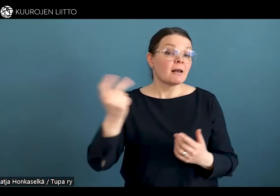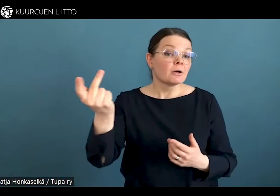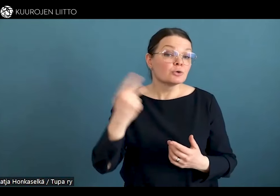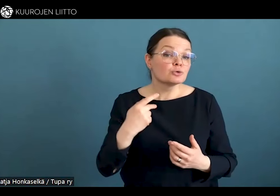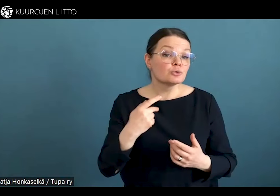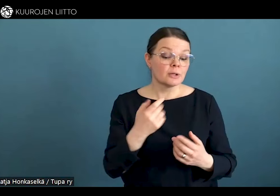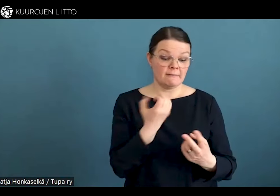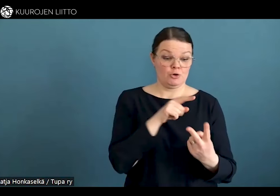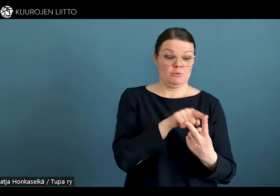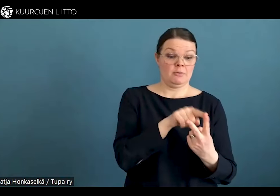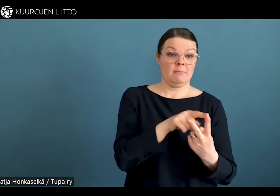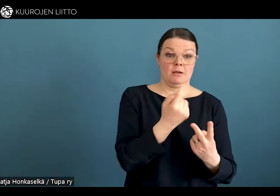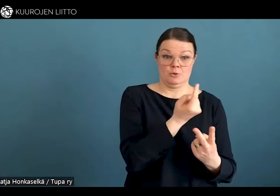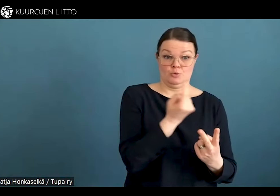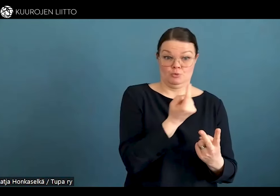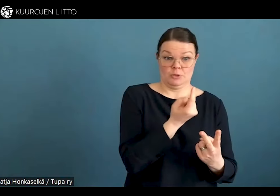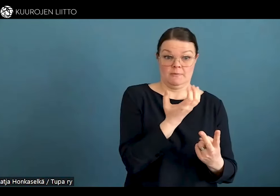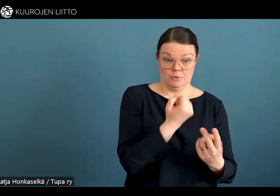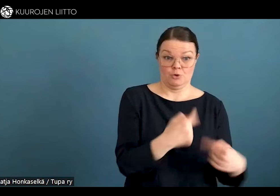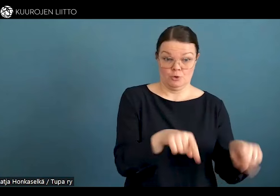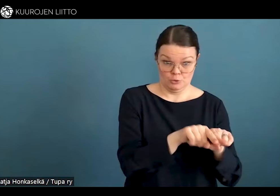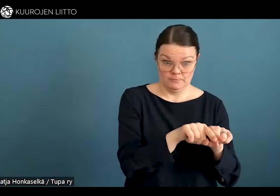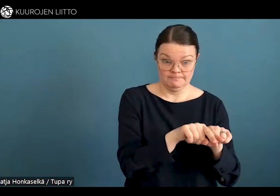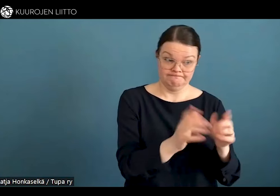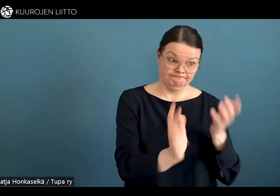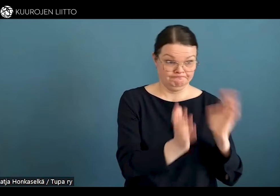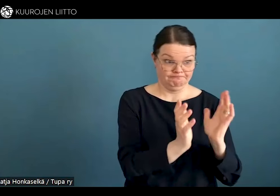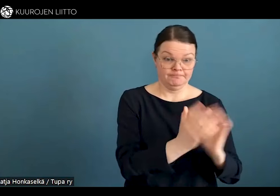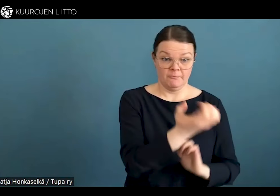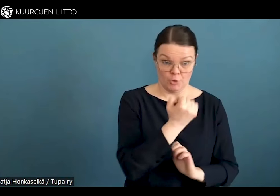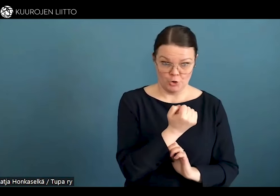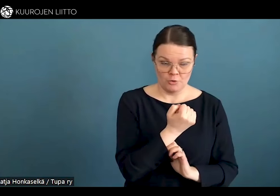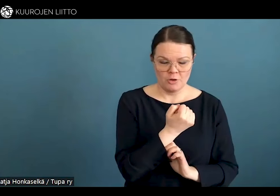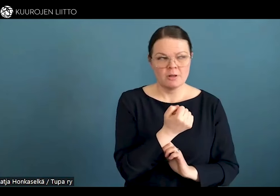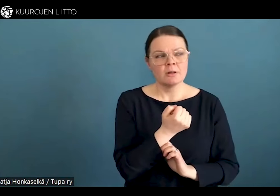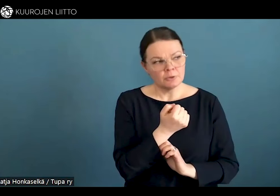Kela lähestyy asian tiimoilta ja kysyy, hoituisiko homma yhdellä tulkilla.